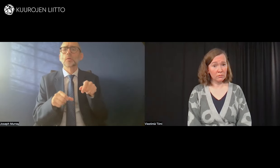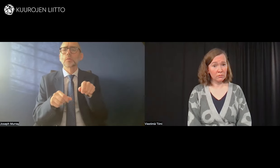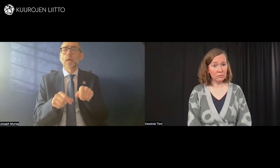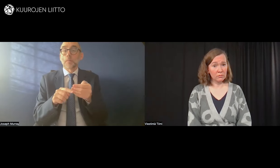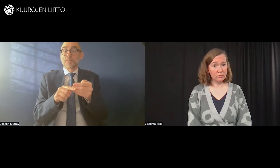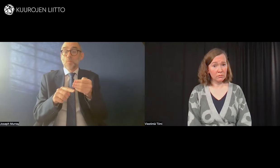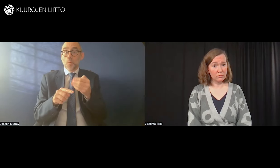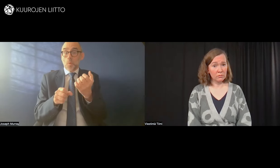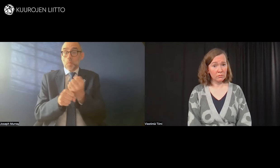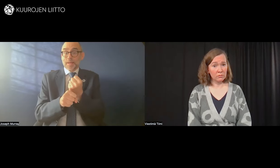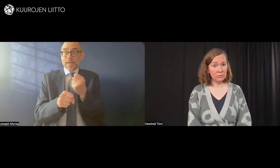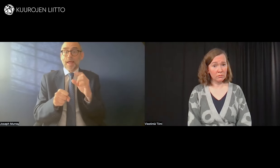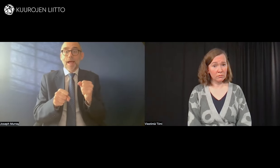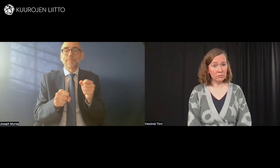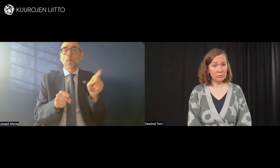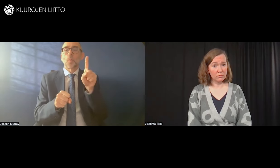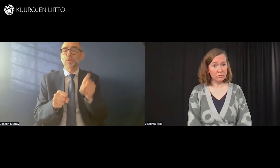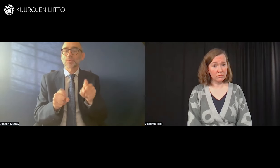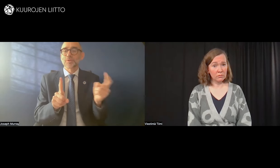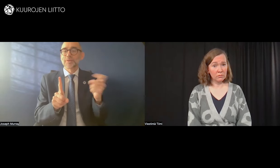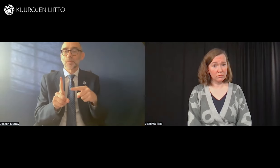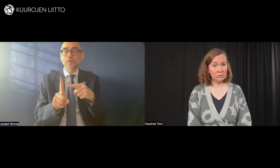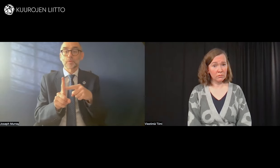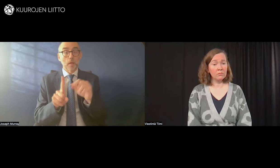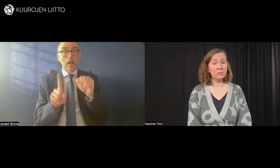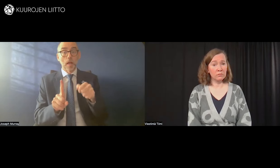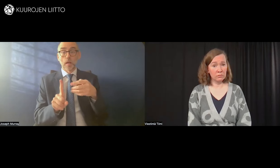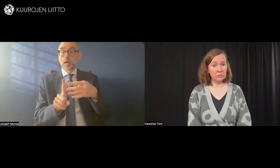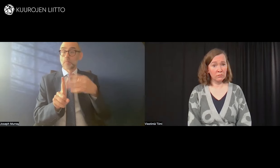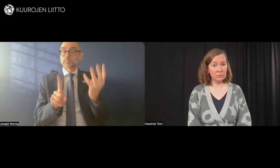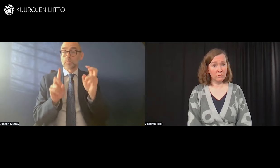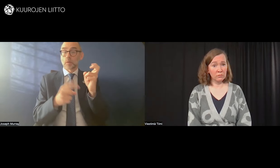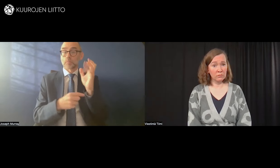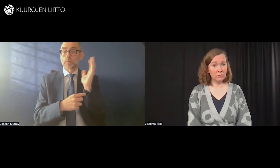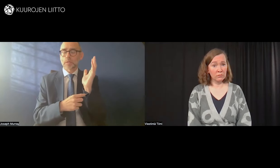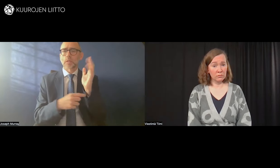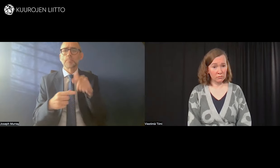Ennen tätä voittoa tuli esille kysymys, voiko LGBTQ-aiheista luennoida siellä.